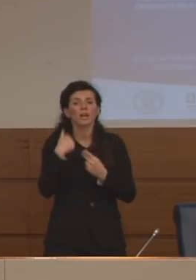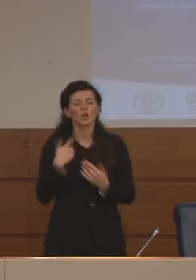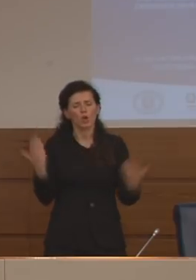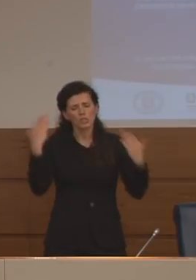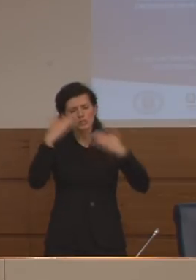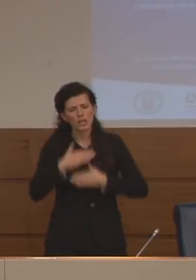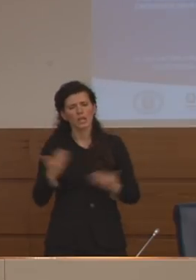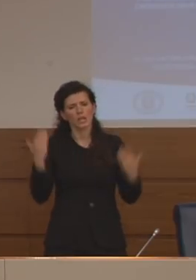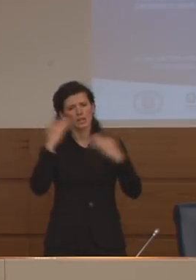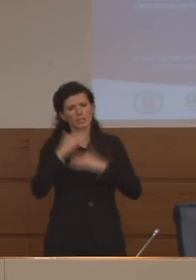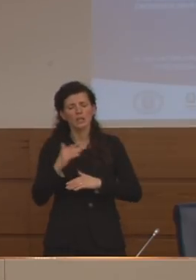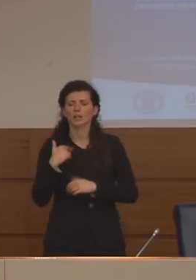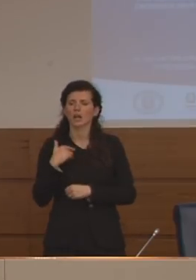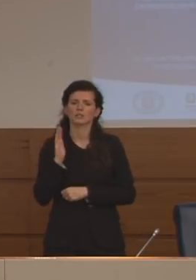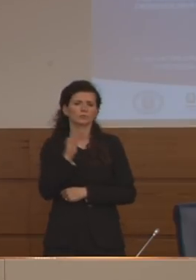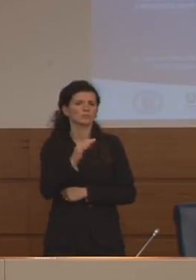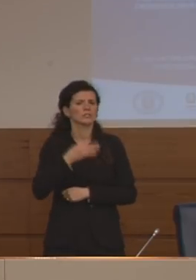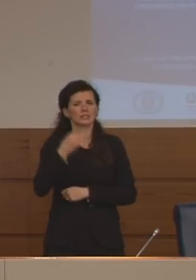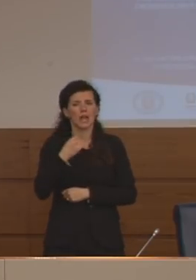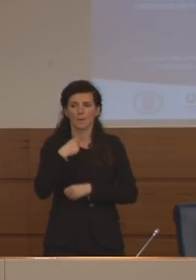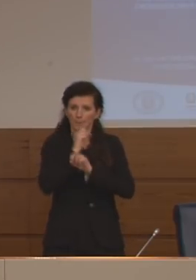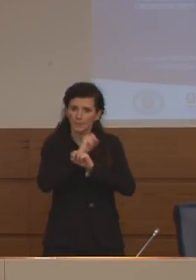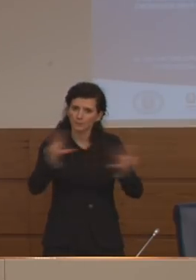Lo dicono tutti coloro i quali intervengono sul tema e quindi